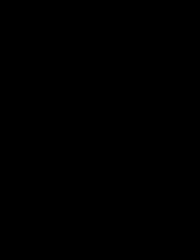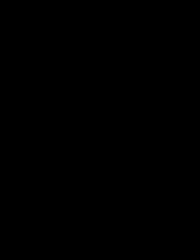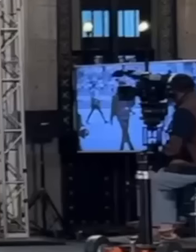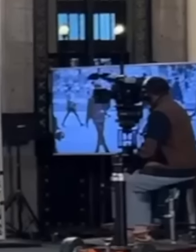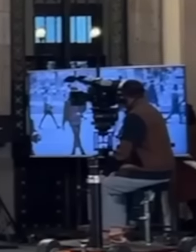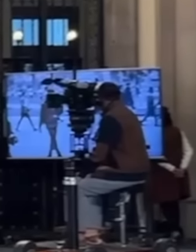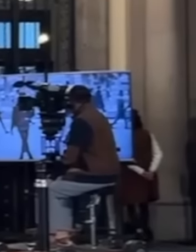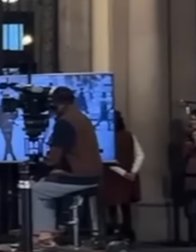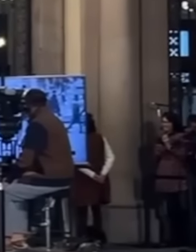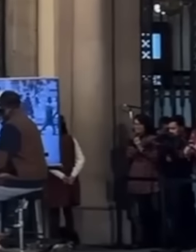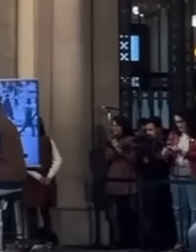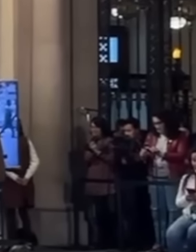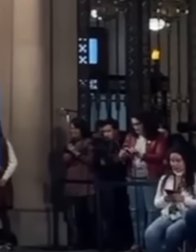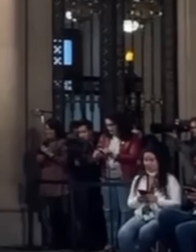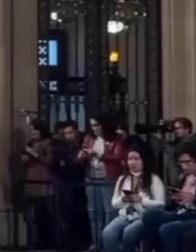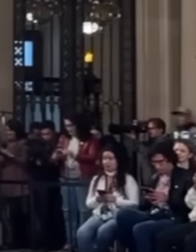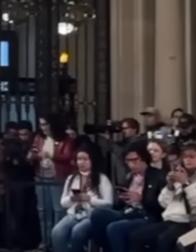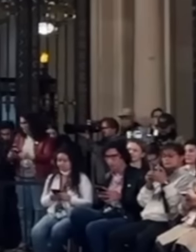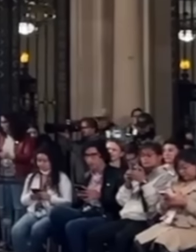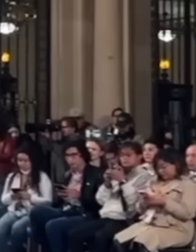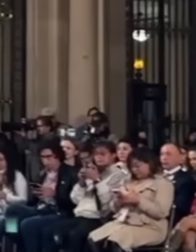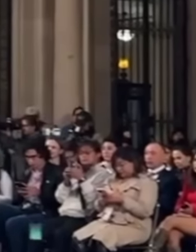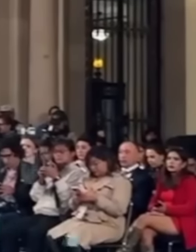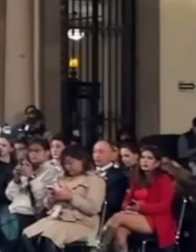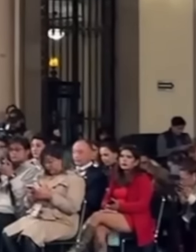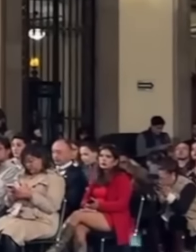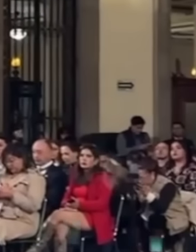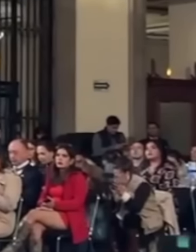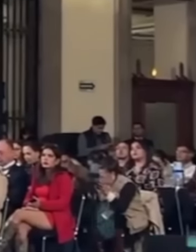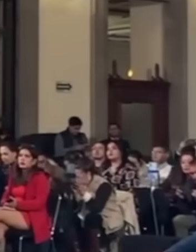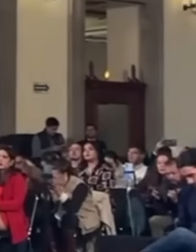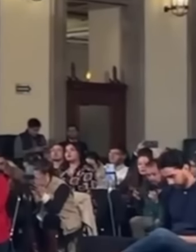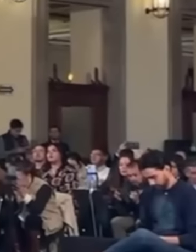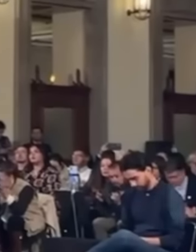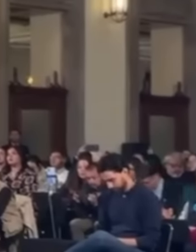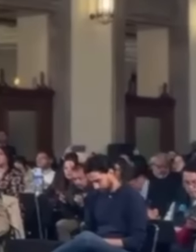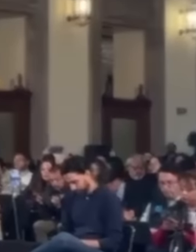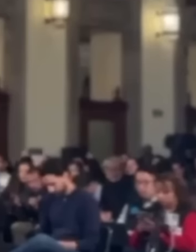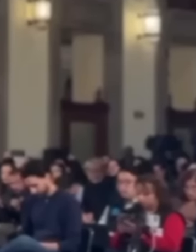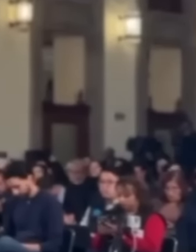[música] Desde la conferencia de prensa en Palacio Nacional, el secretario de seguridad, Omar